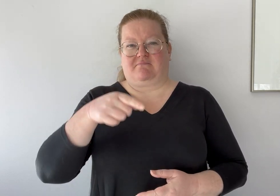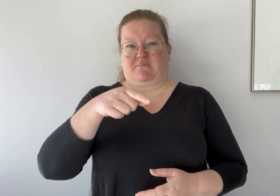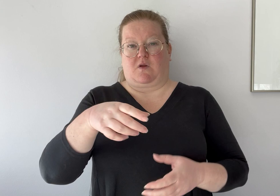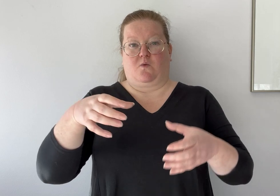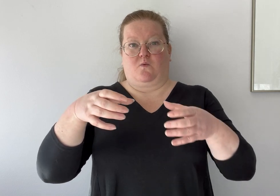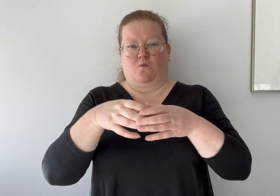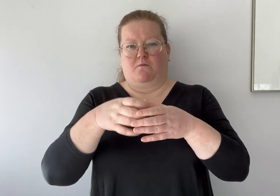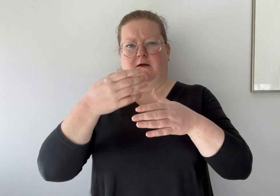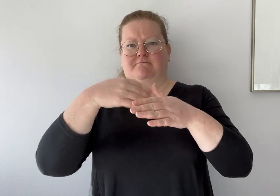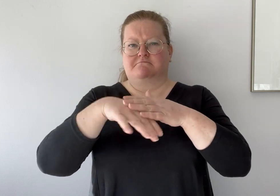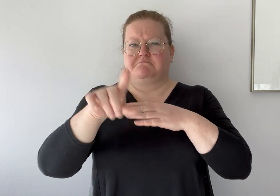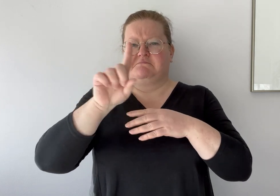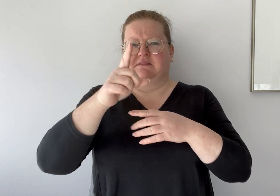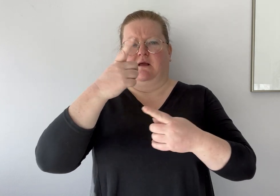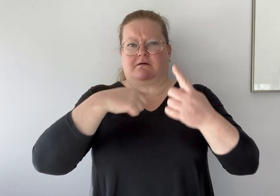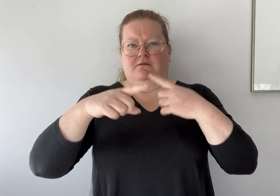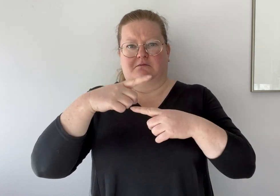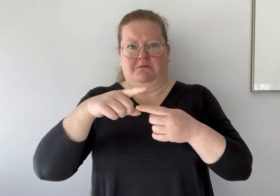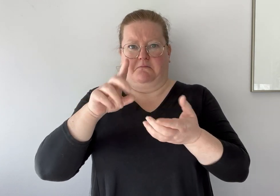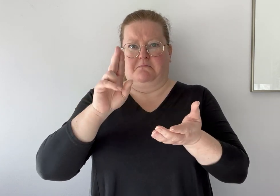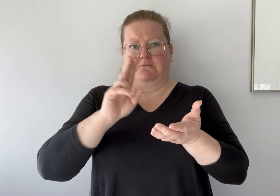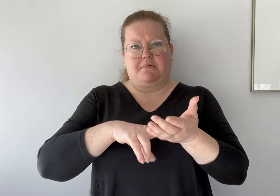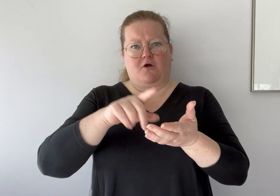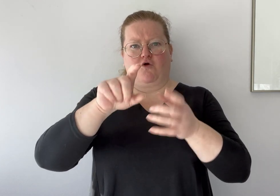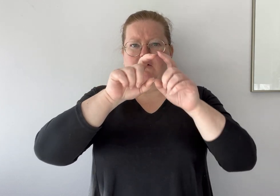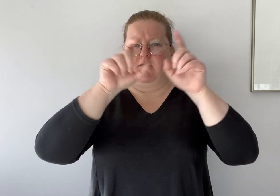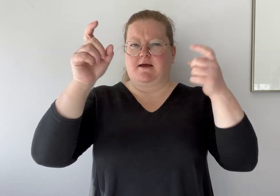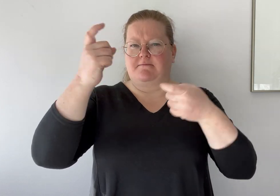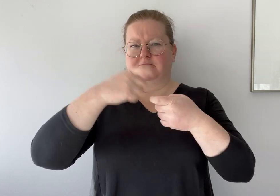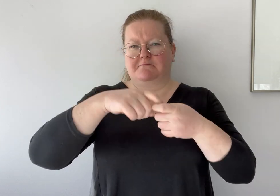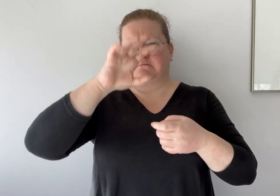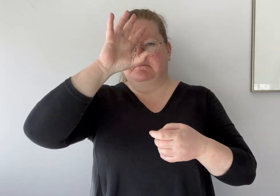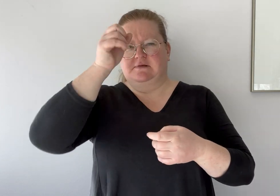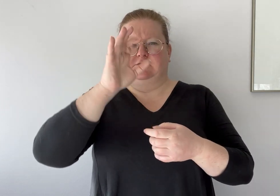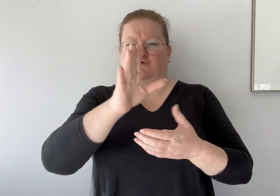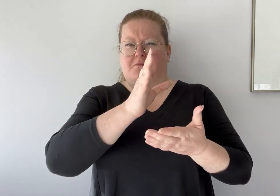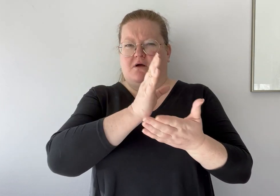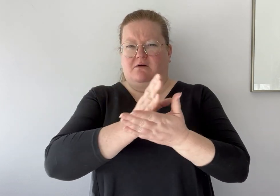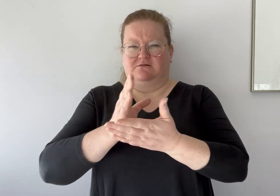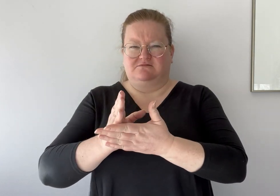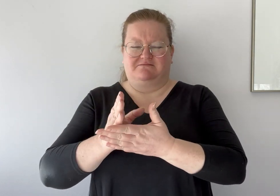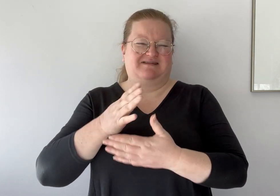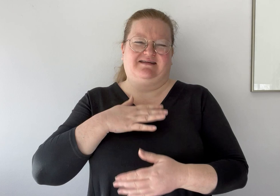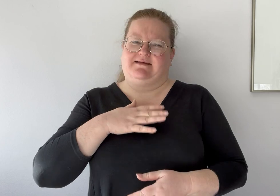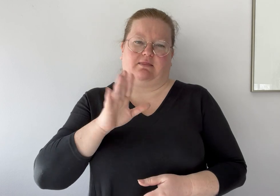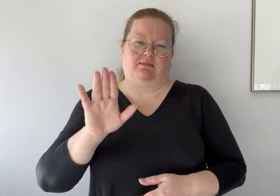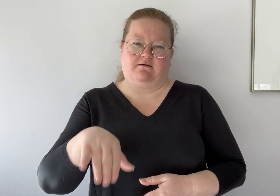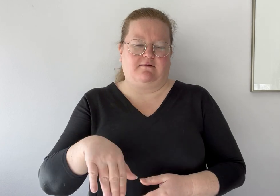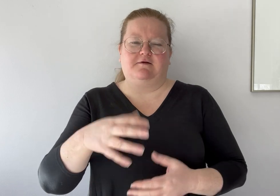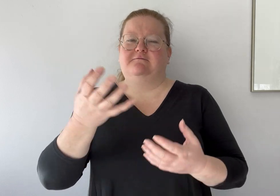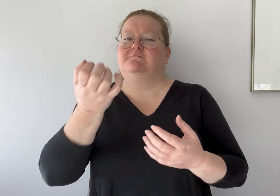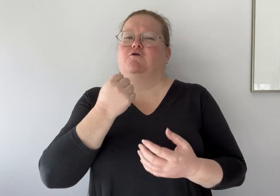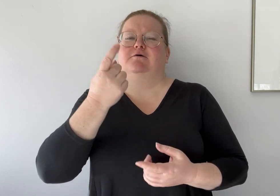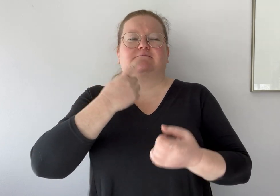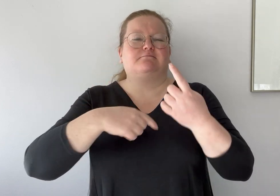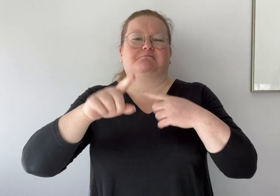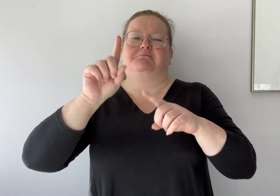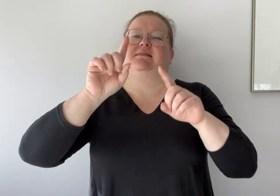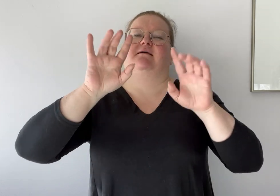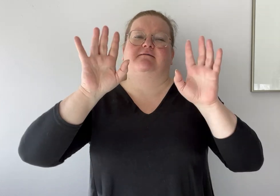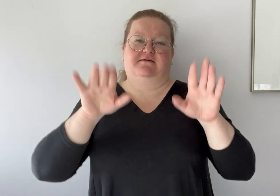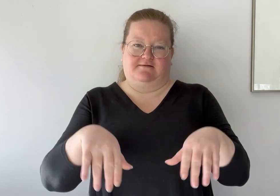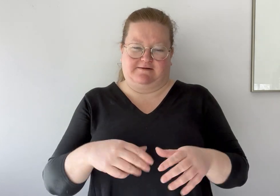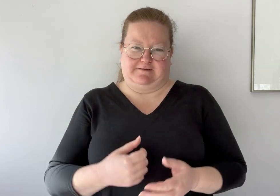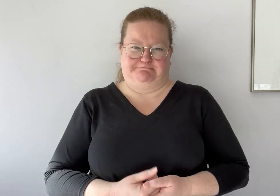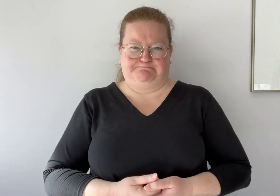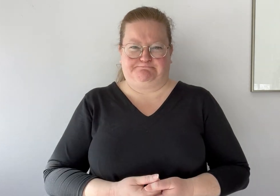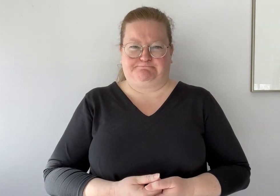Ryhmässä ei tarvitse keskustella vain "miesten jutuista", vaan ihan mistä vain.